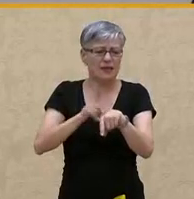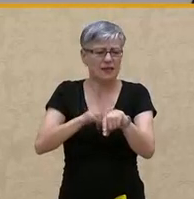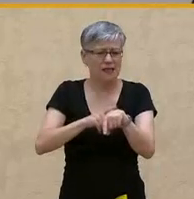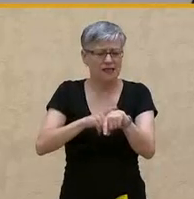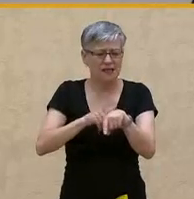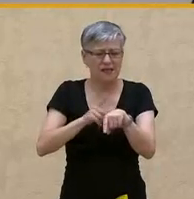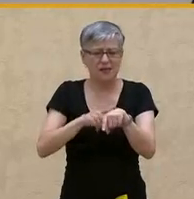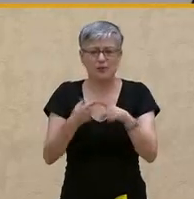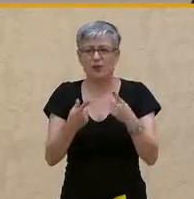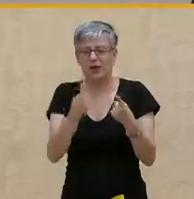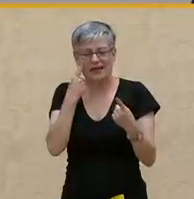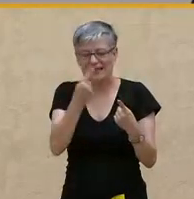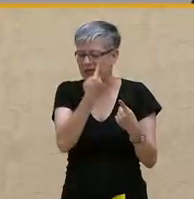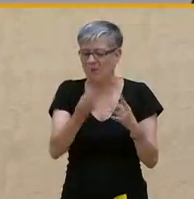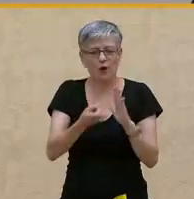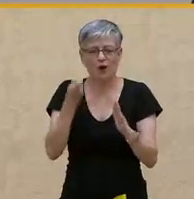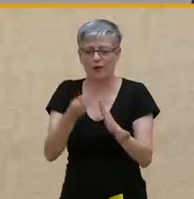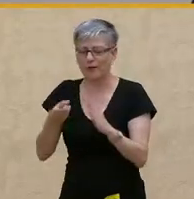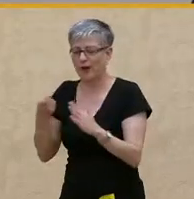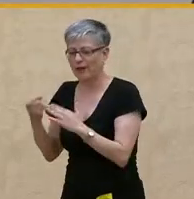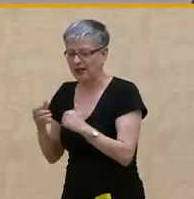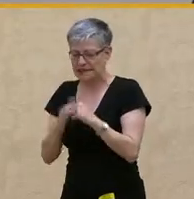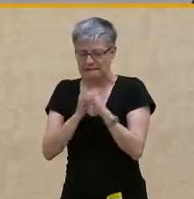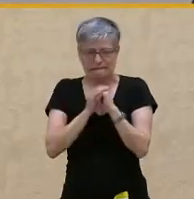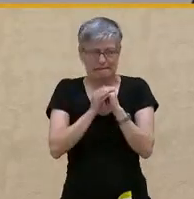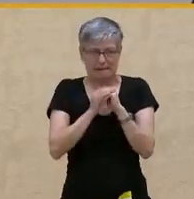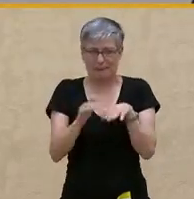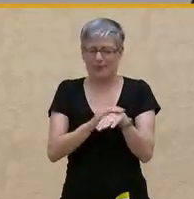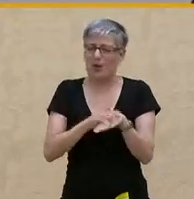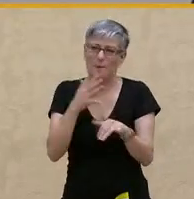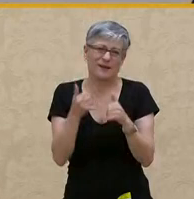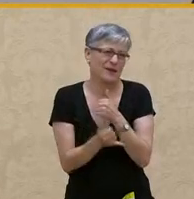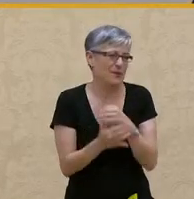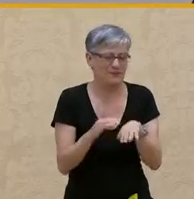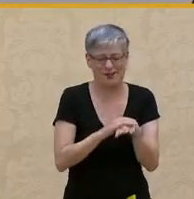unos cuantos testimonios, no puede ser. Escuchamos, entonces, ahora a Lidia García,